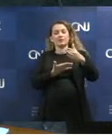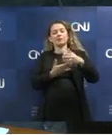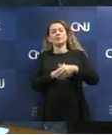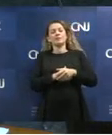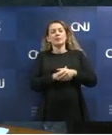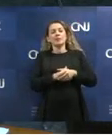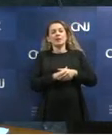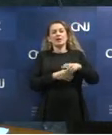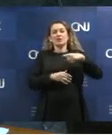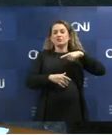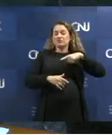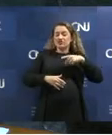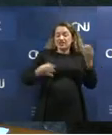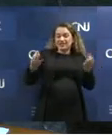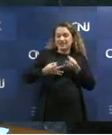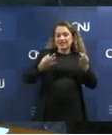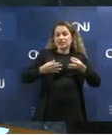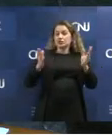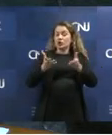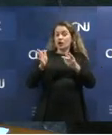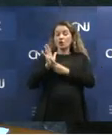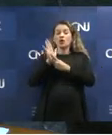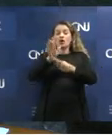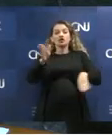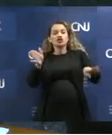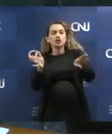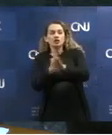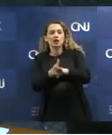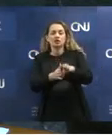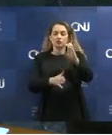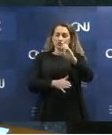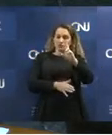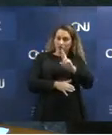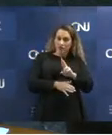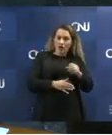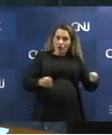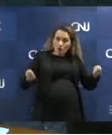E nesse momento, com a chegada da corregedoria, com o impulso da Corregedoria e com as determinações